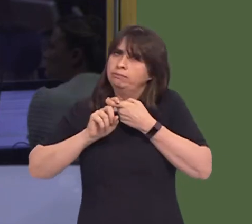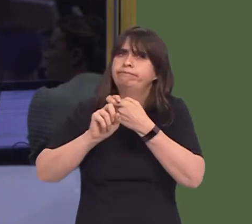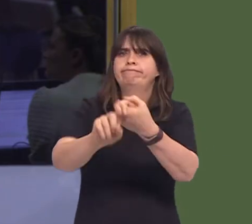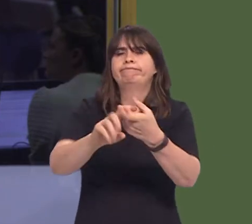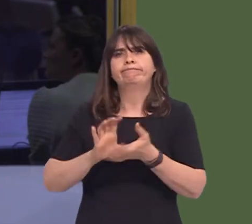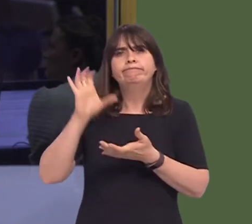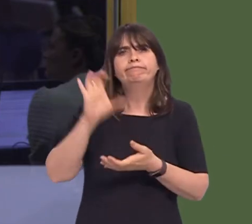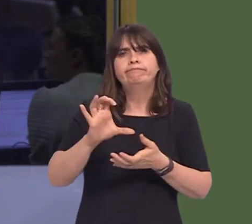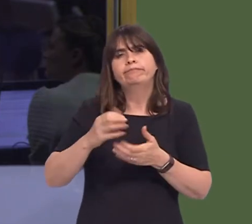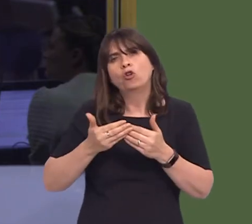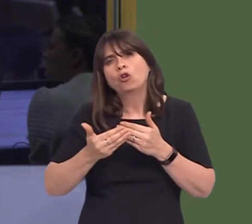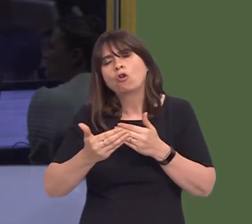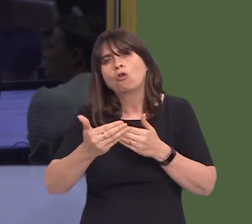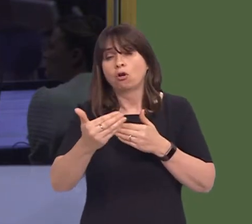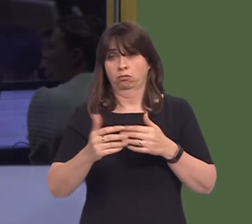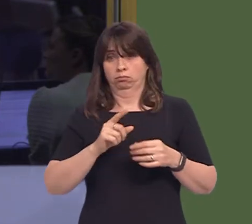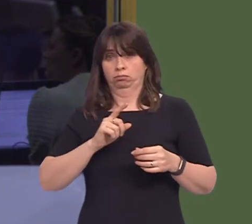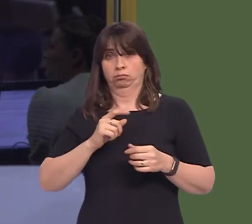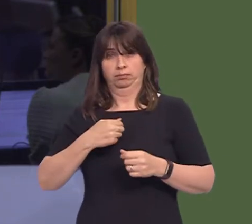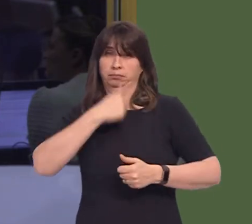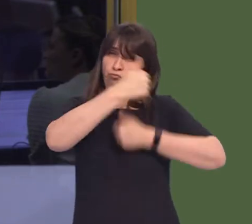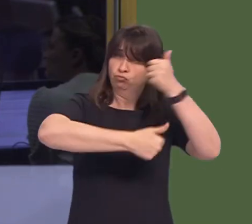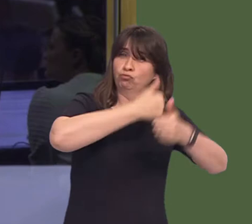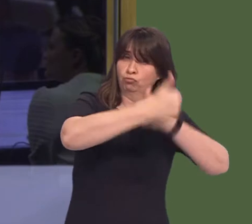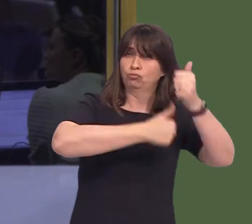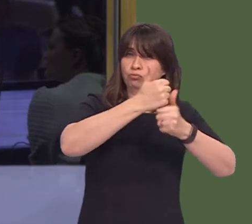gwasanaeth ond hefyd dweud rhywbeth ynglyn ‚'r sicrwydd tymor hir ariannol?